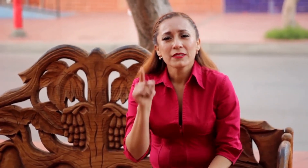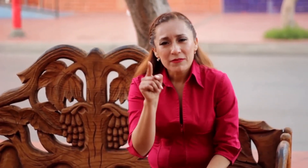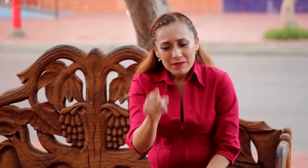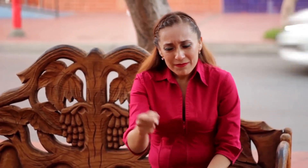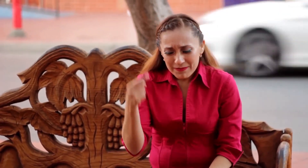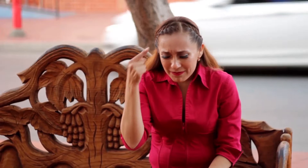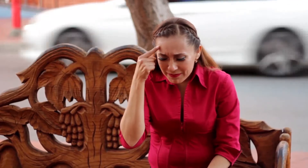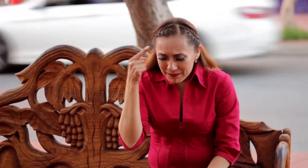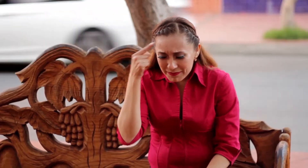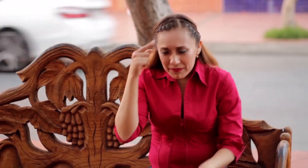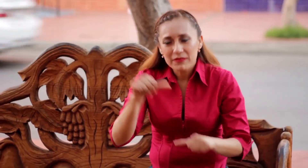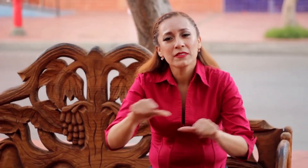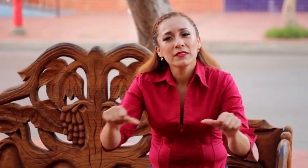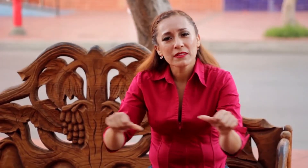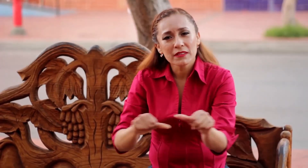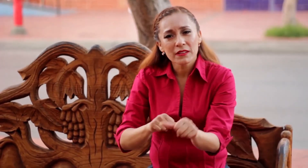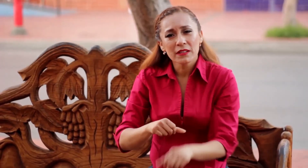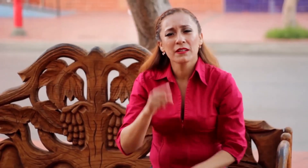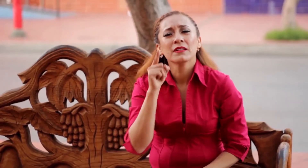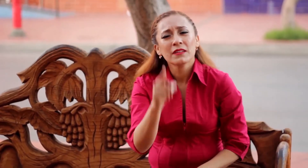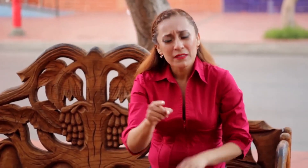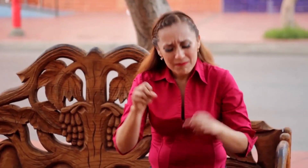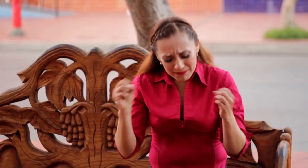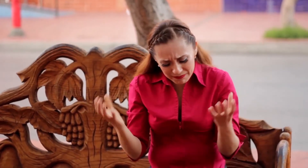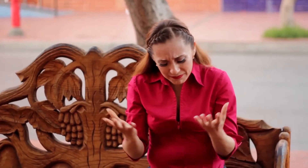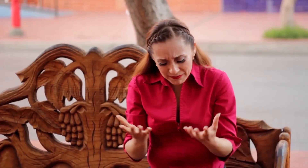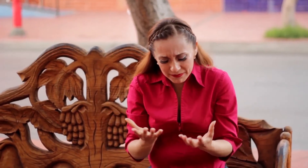tu ponte en mi lugar haber qué harías